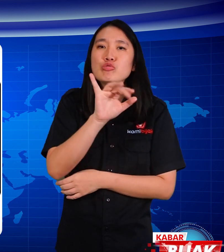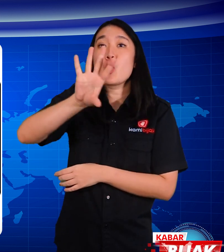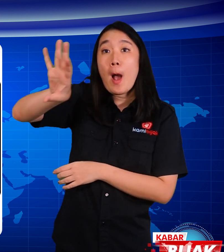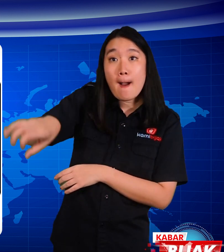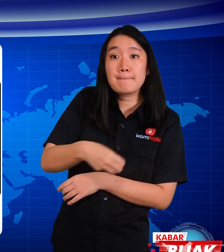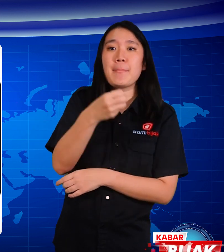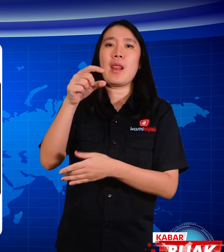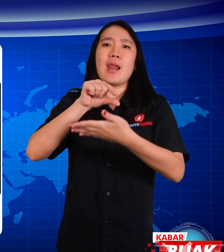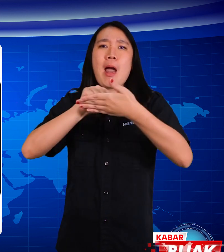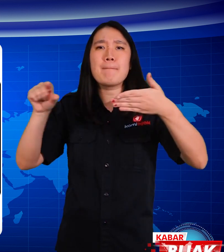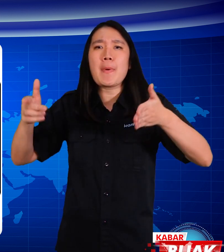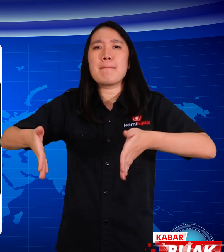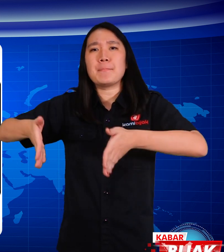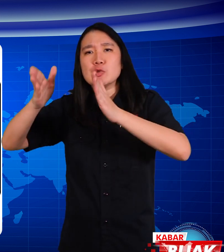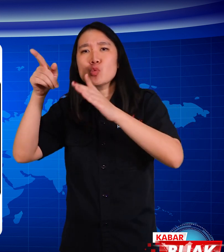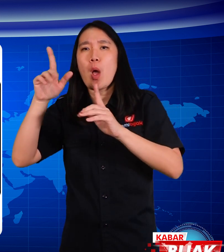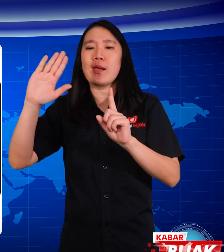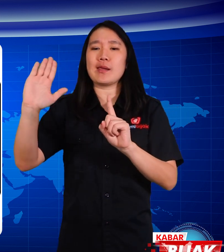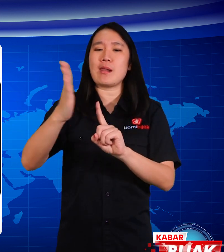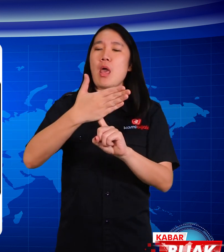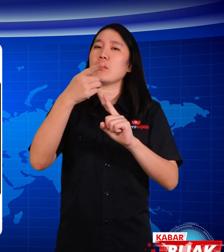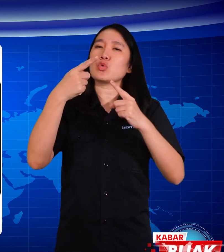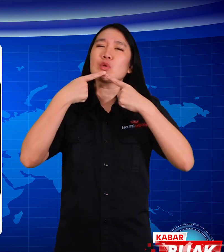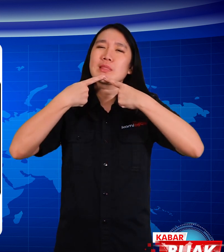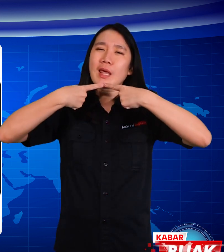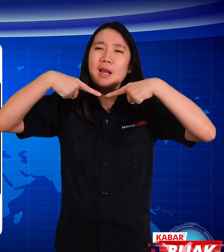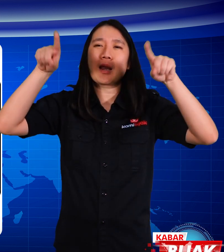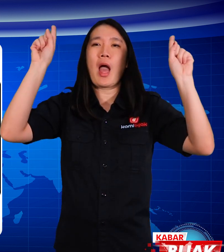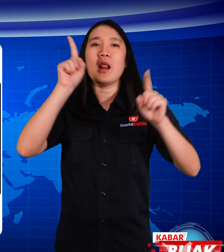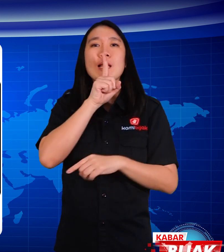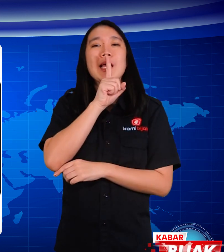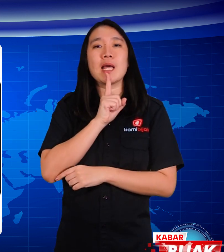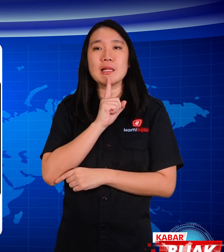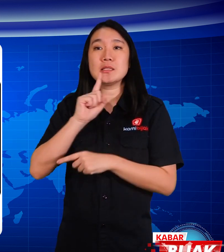yang diambil dari perusahaan iklan terkenal di Inggris,